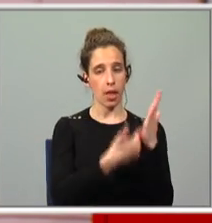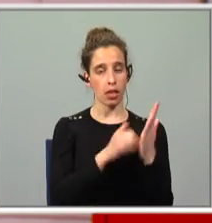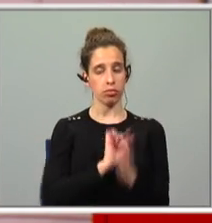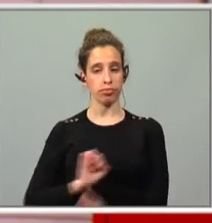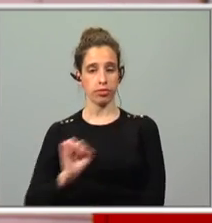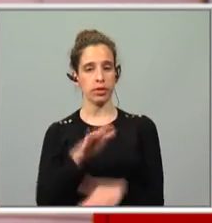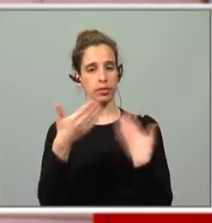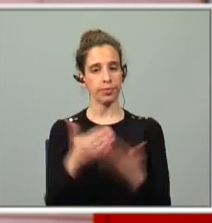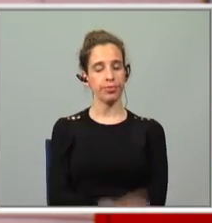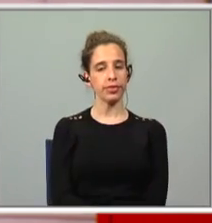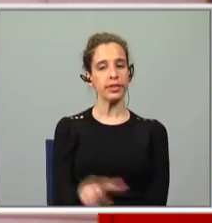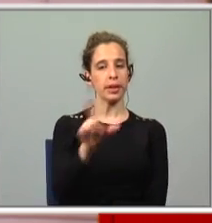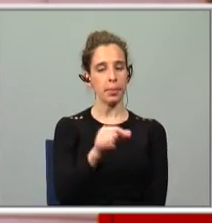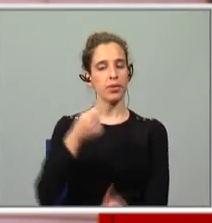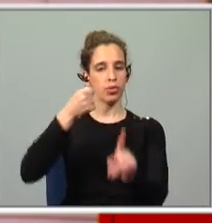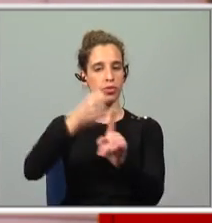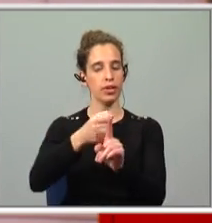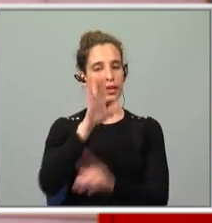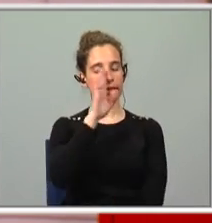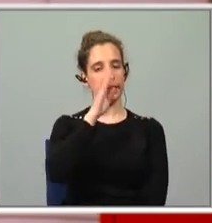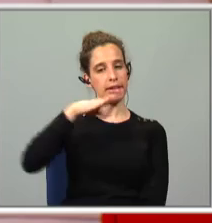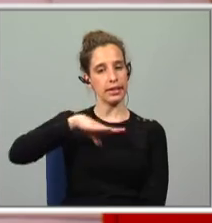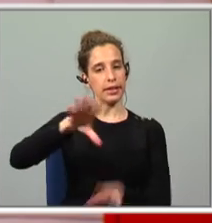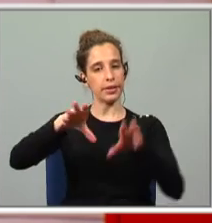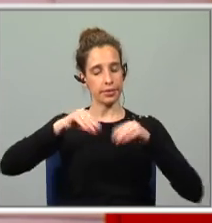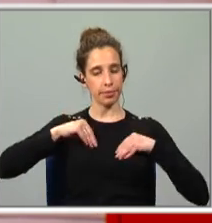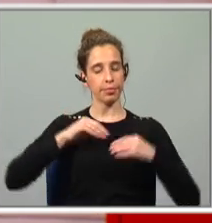por isso ar em textos também este desafio se vocês quiserem aceitar o que 所以文本中的空氣也是這個挑戰如果你想接受什麼